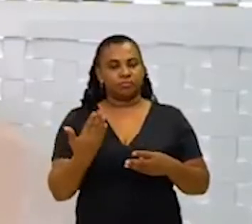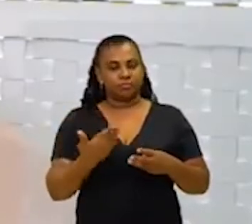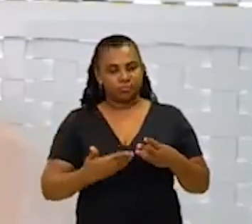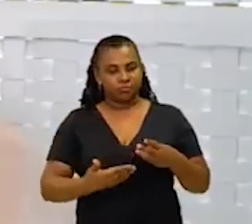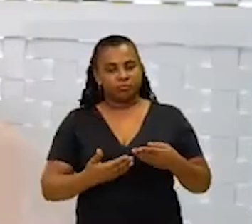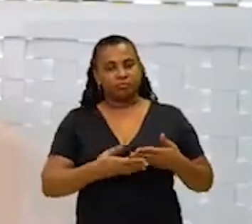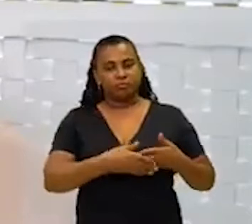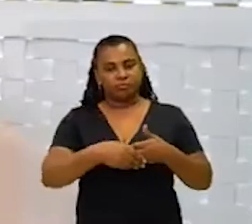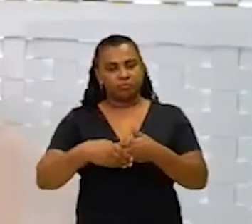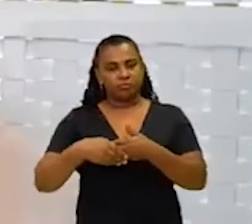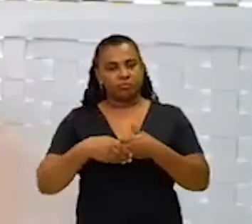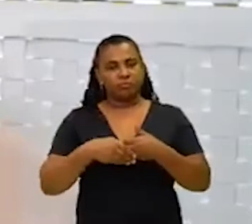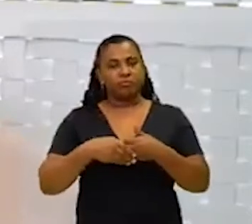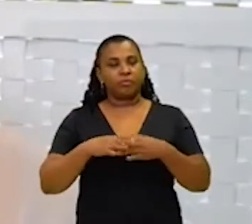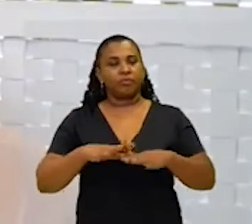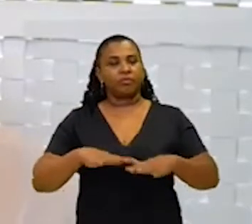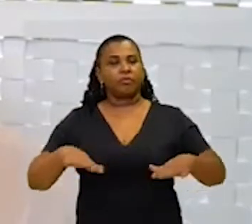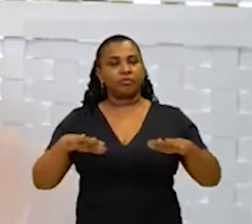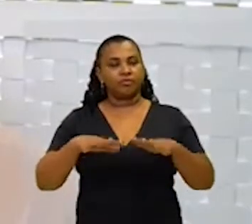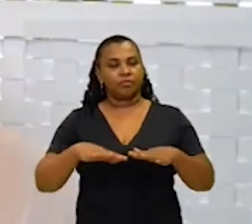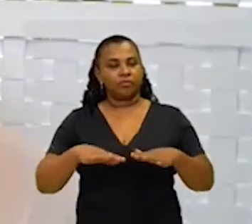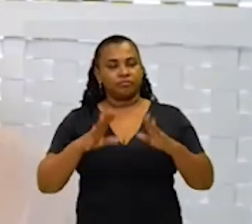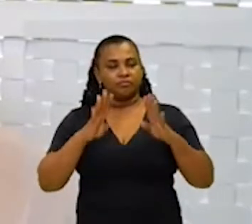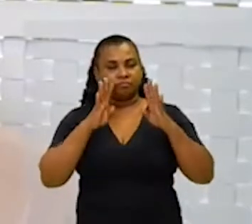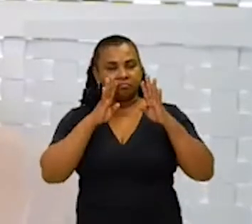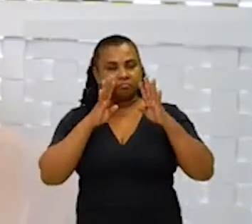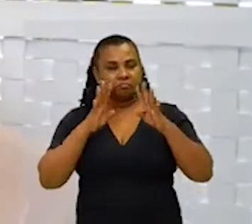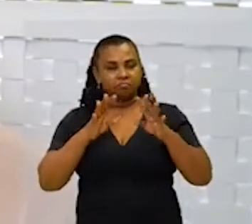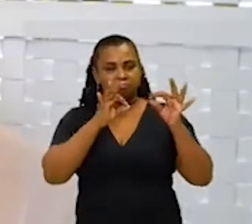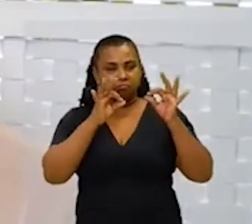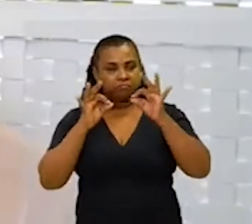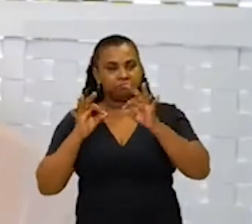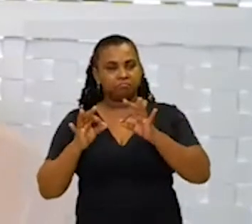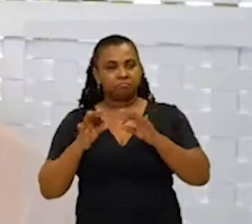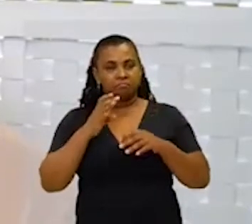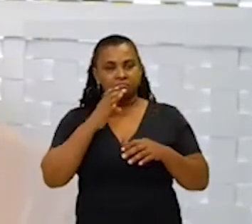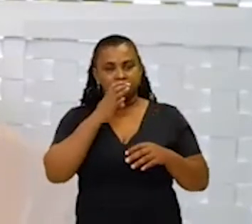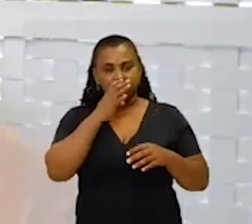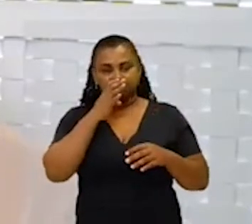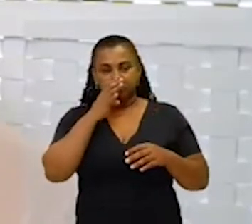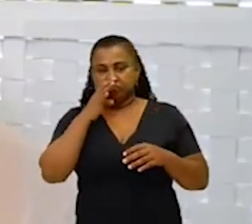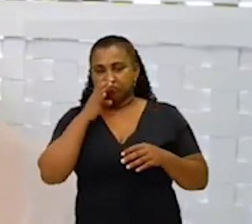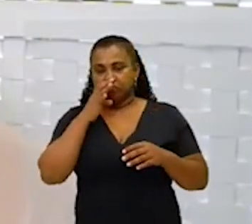nos escutam e que usar acompanha últimos dez não tem uma série que eu sou uma mulher negra